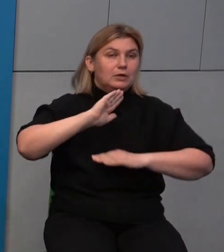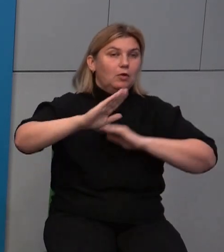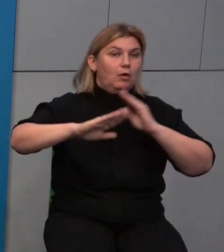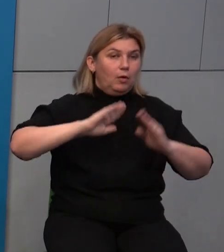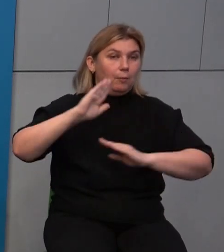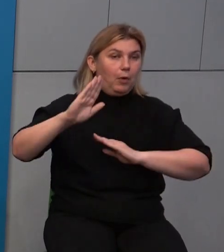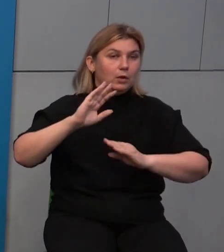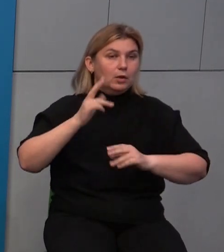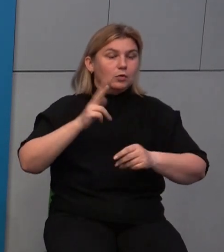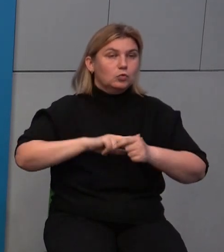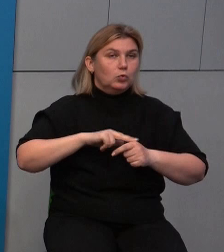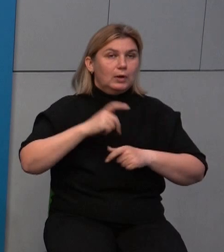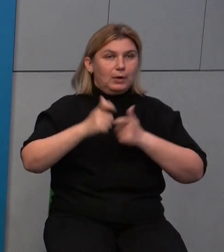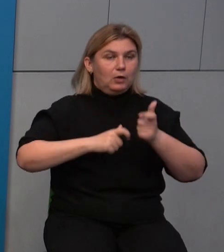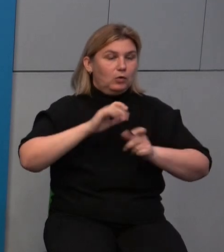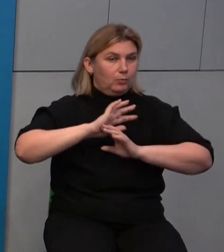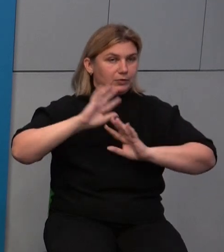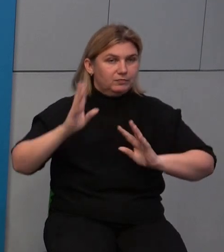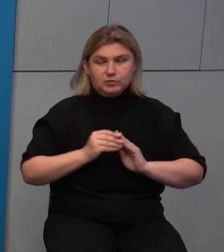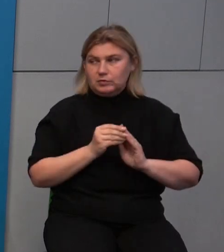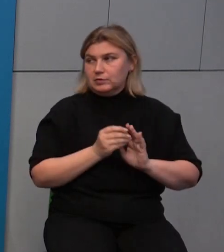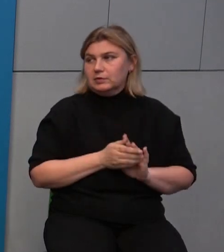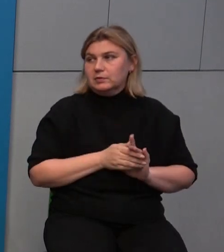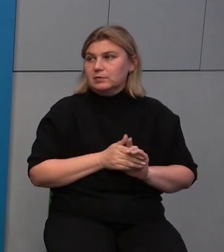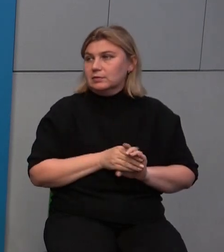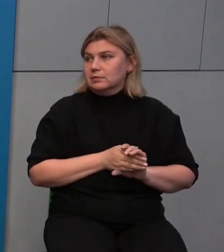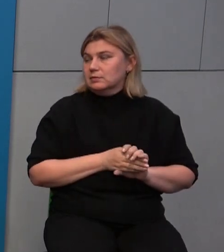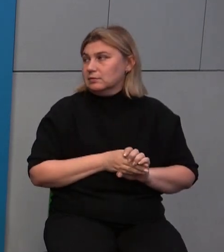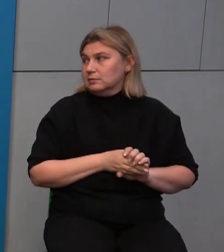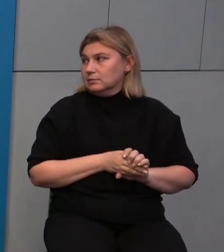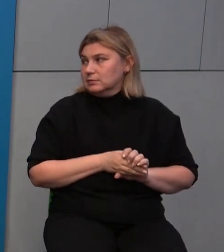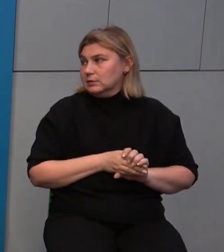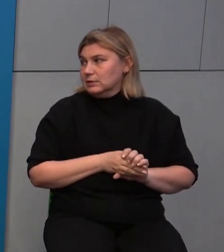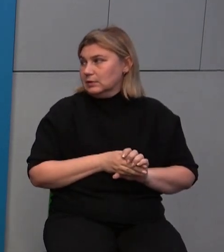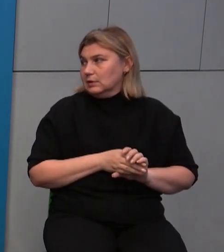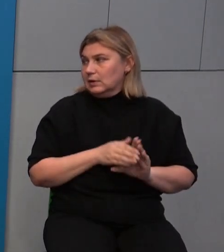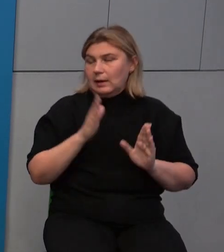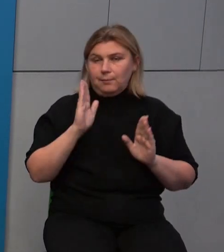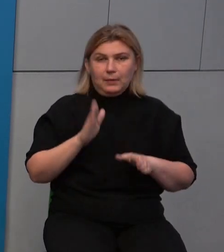wyręczać absolutnie we wszystkim. I będą na naszych usługach.